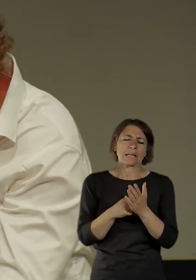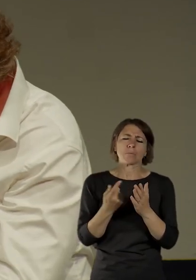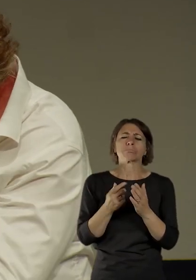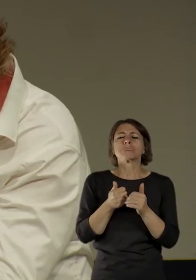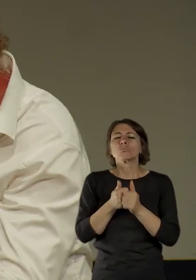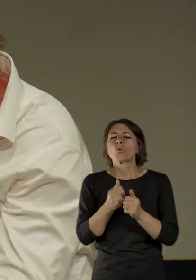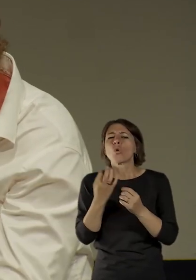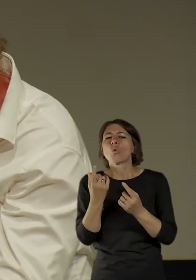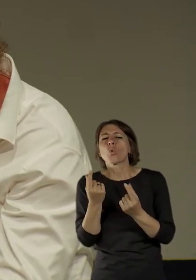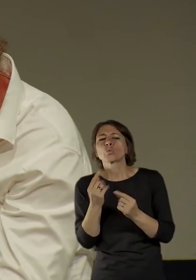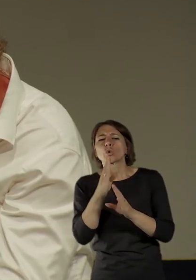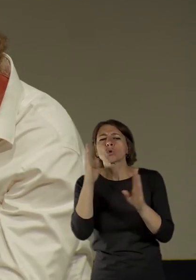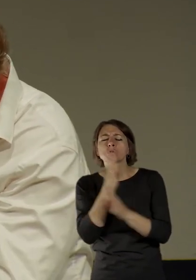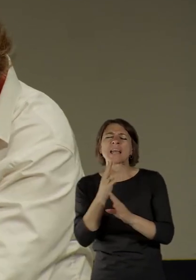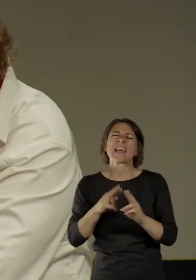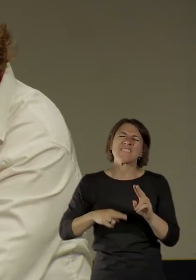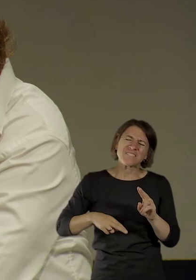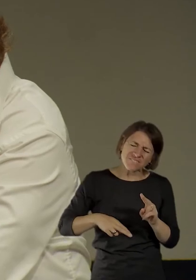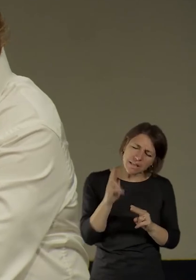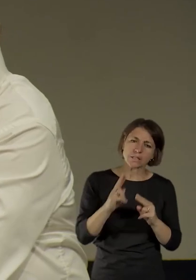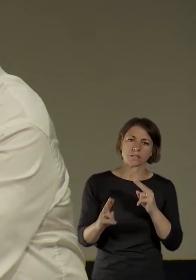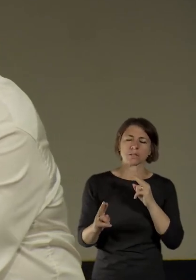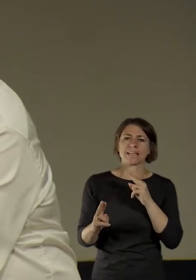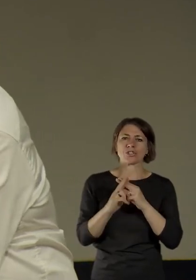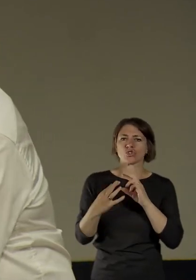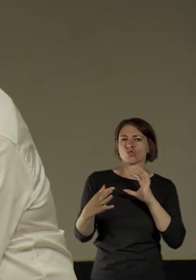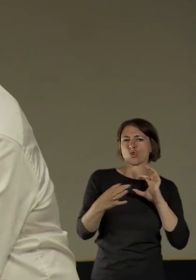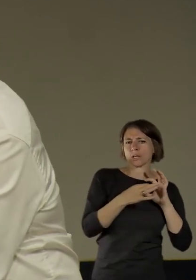Nějaká hodnota, popsaná hodnota. A Praha je specifická.